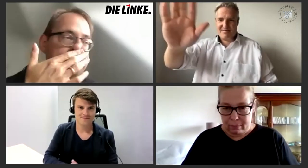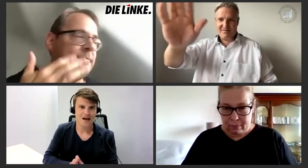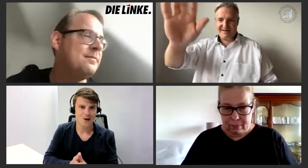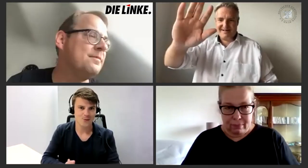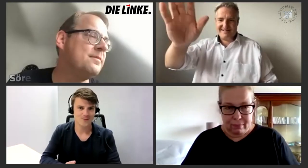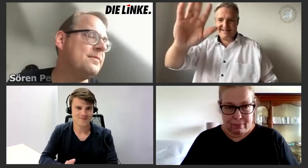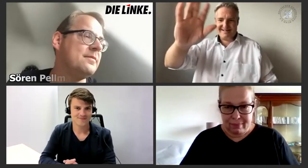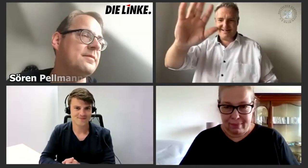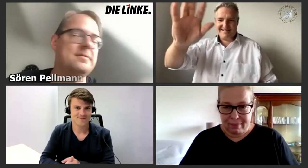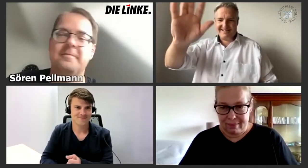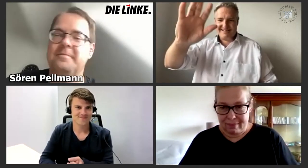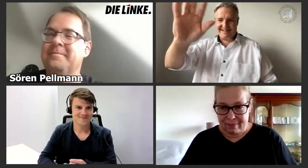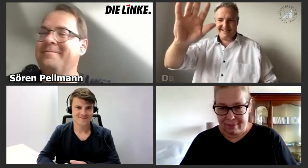Hallo!